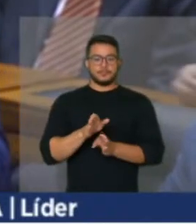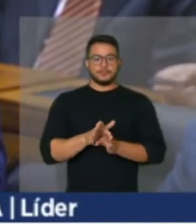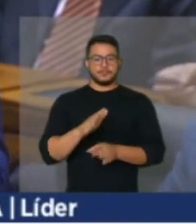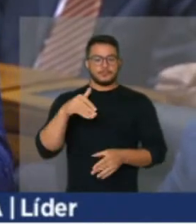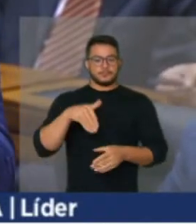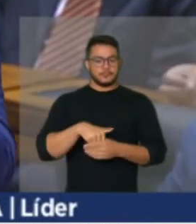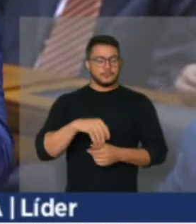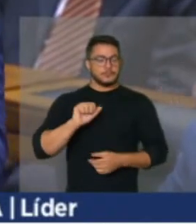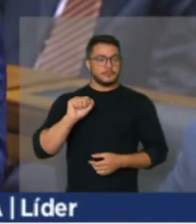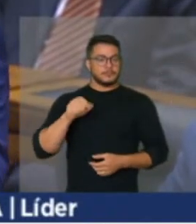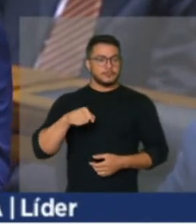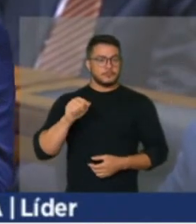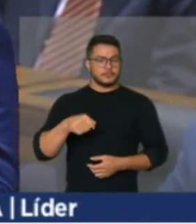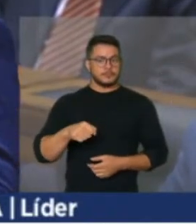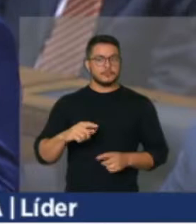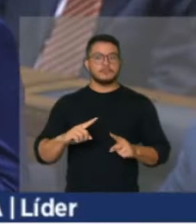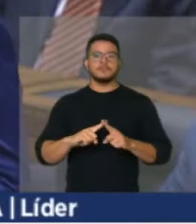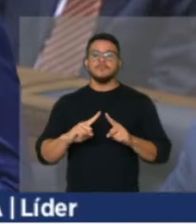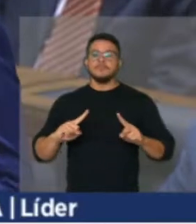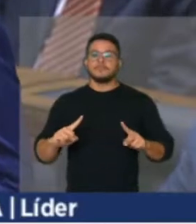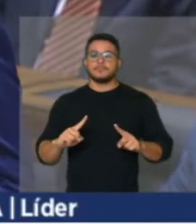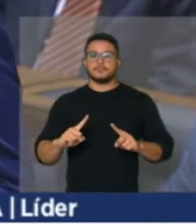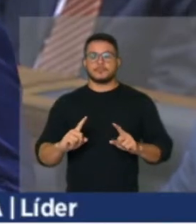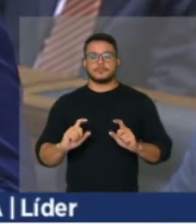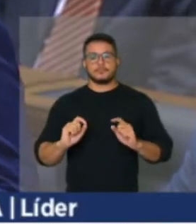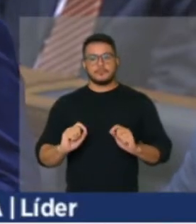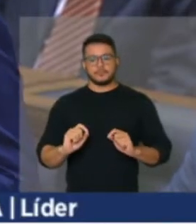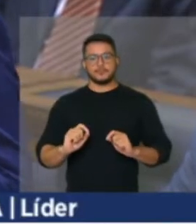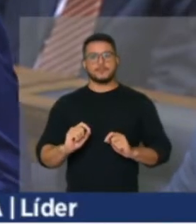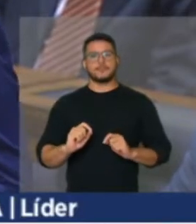VOTO SIM. MAS TAMBÉM REAFIRMANDO O NOSSO ENTENDIMENTO DE QUE ESTE É APENAS O PRIMEIRO PASSO QUE